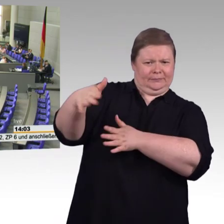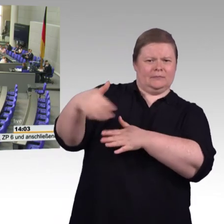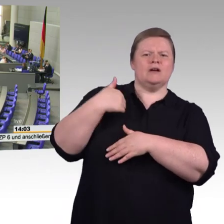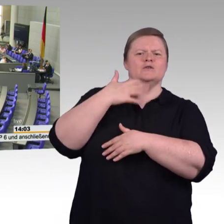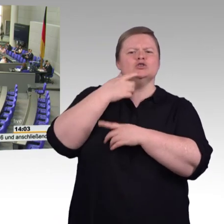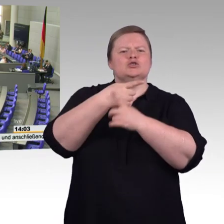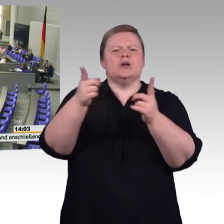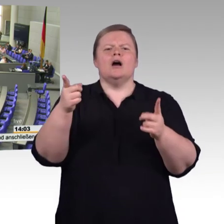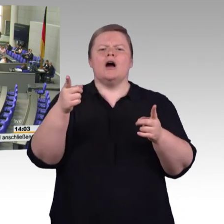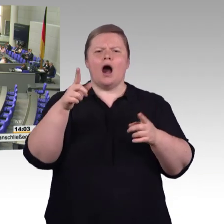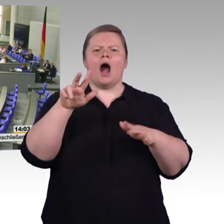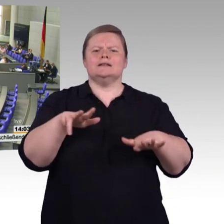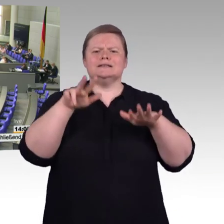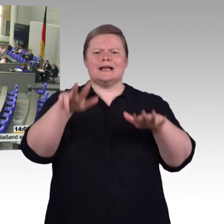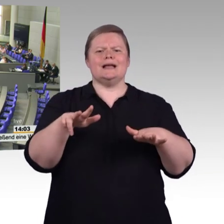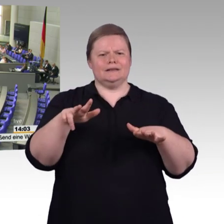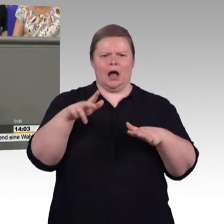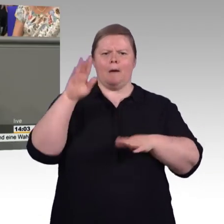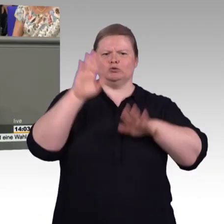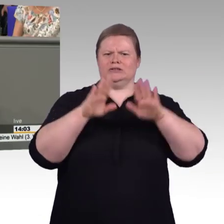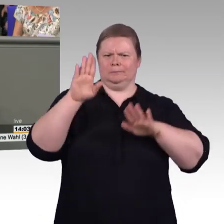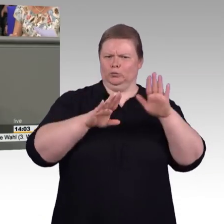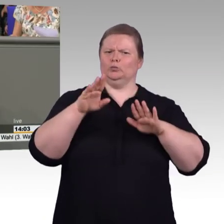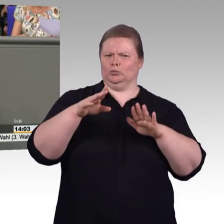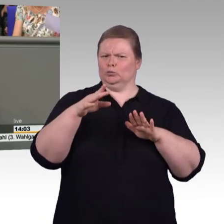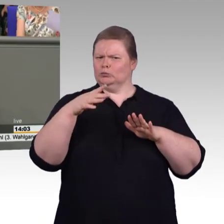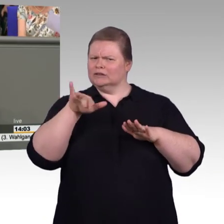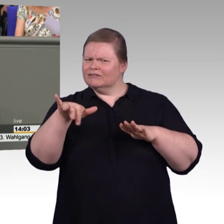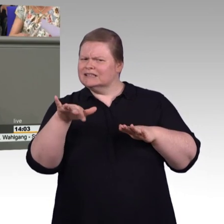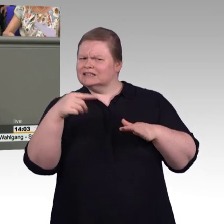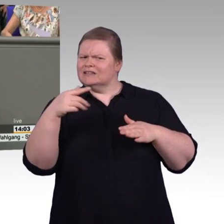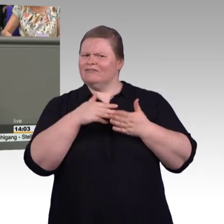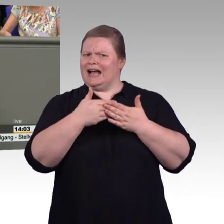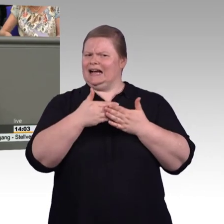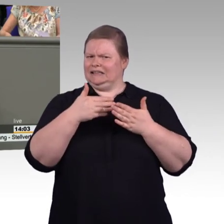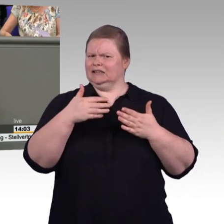dass Sie nur wegen der Abstimmung da sind, freue ich mich trotzdem, dass Sie für Aufmerksamkeit sorgen möchten.